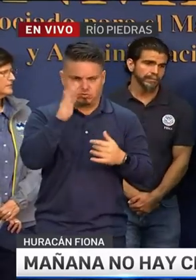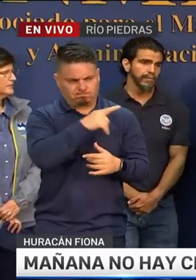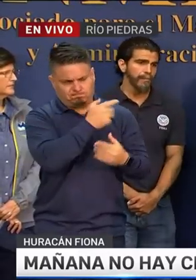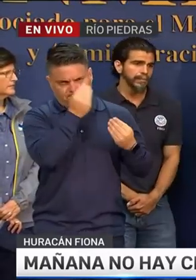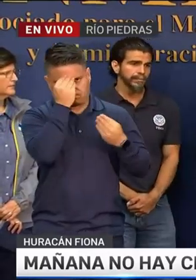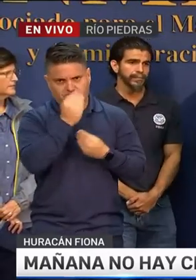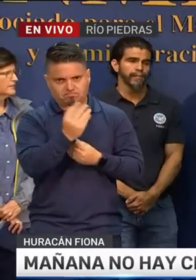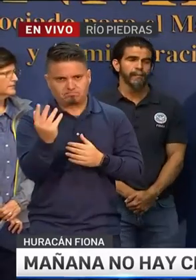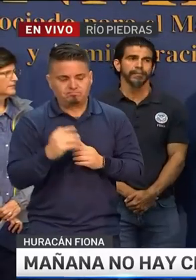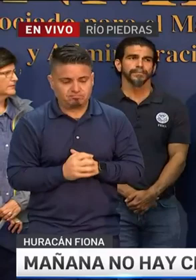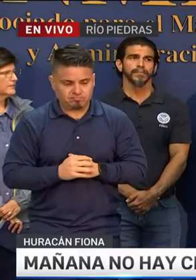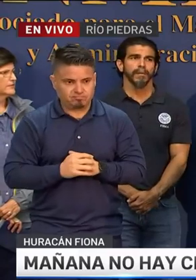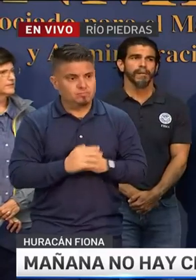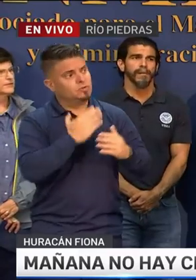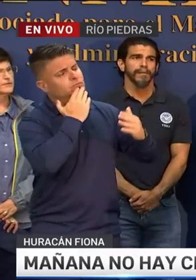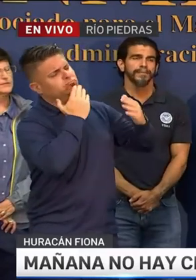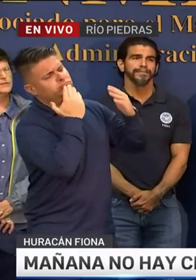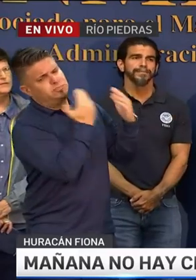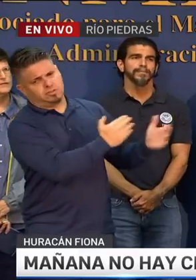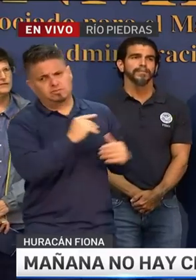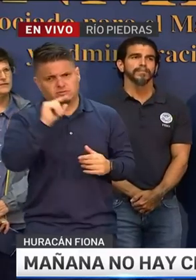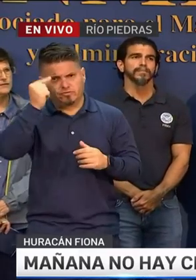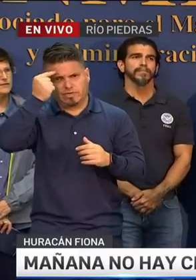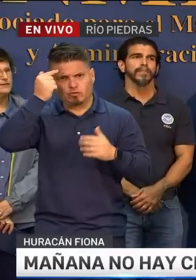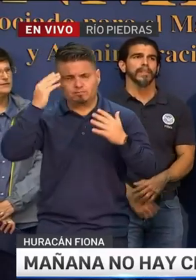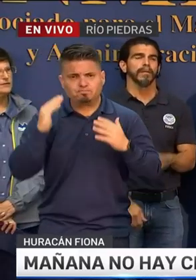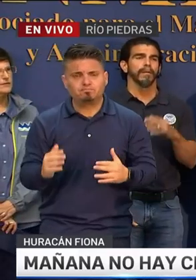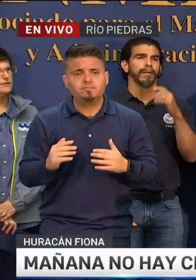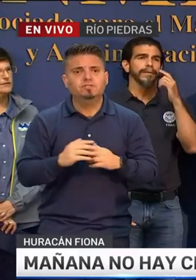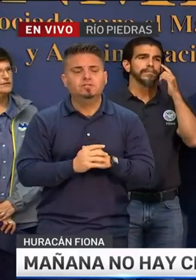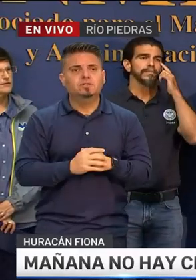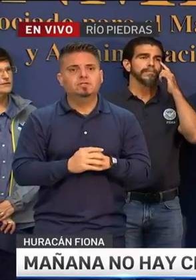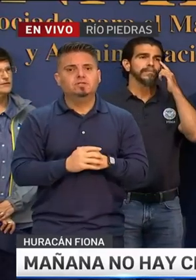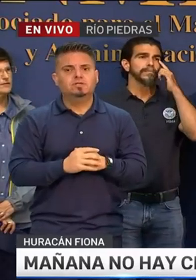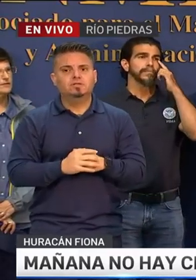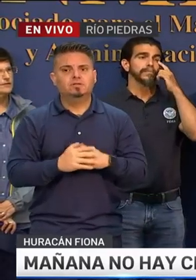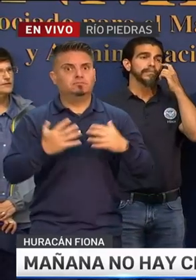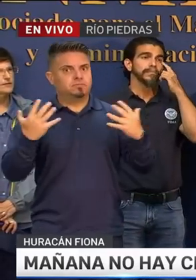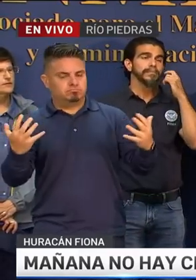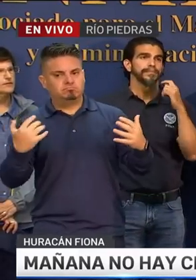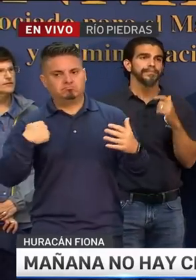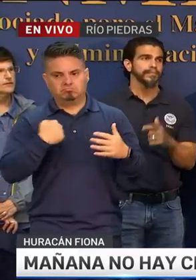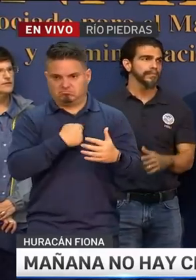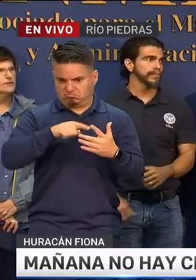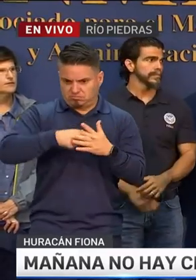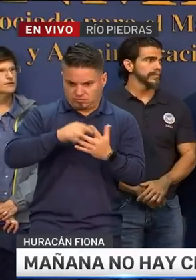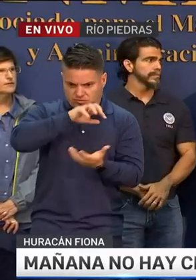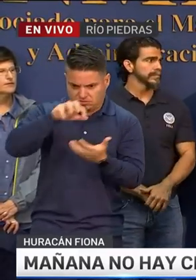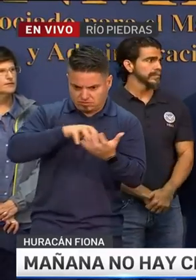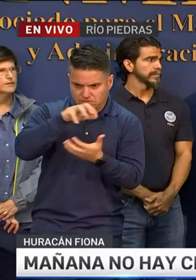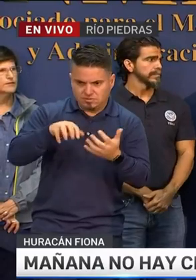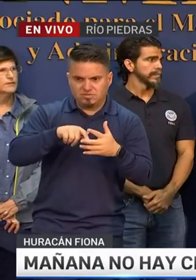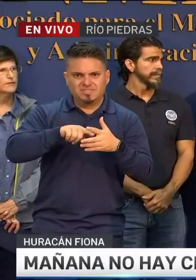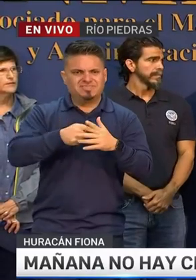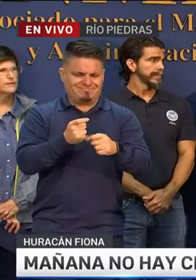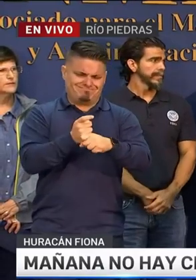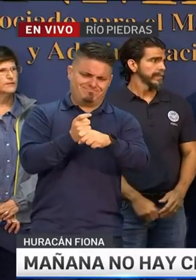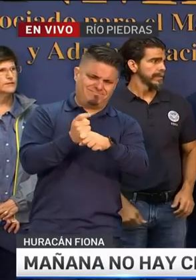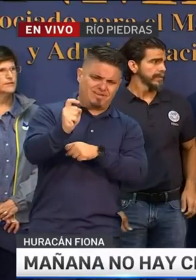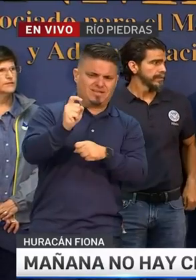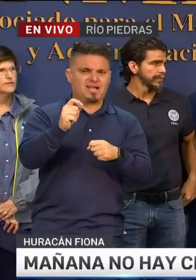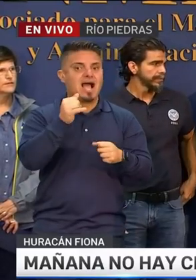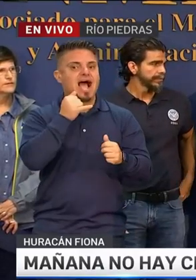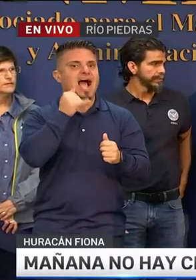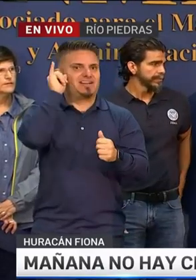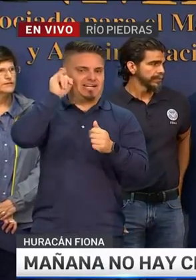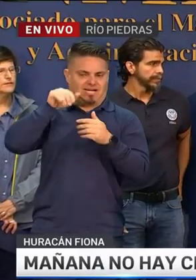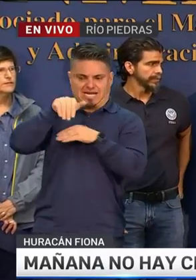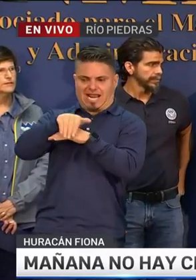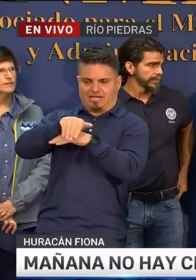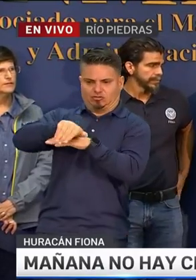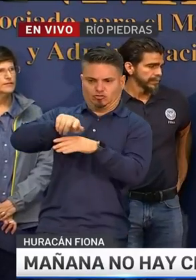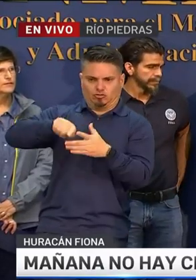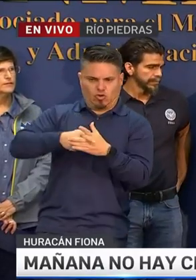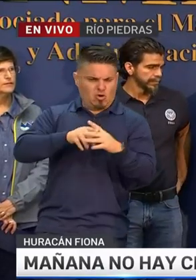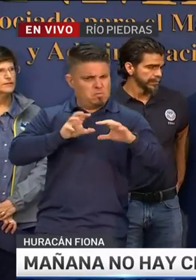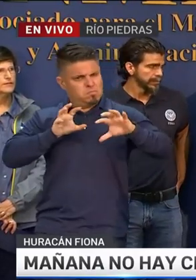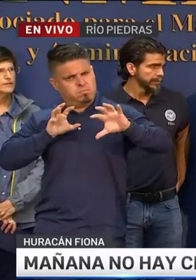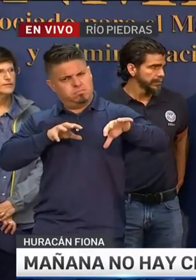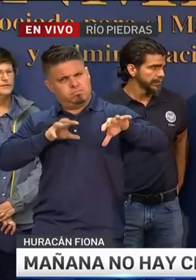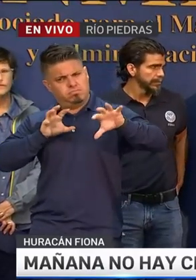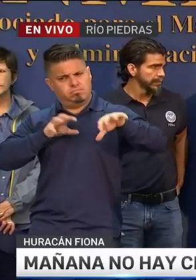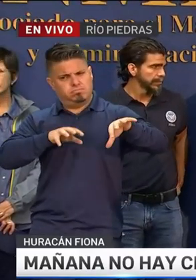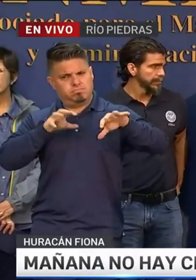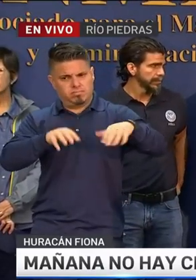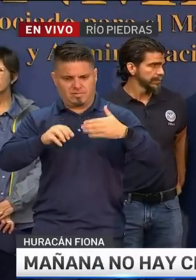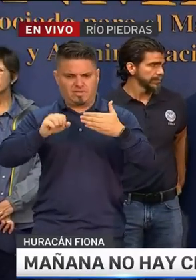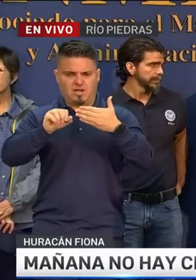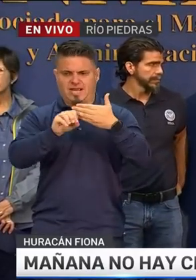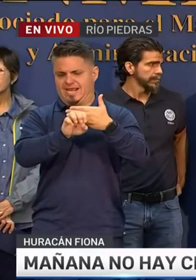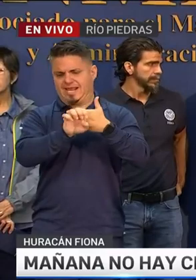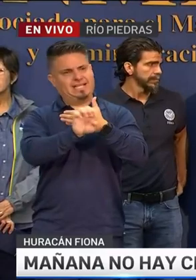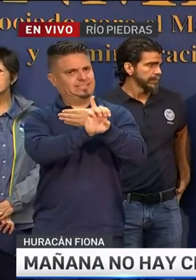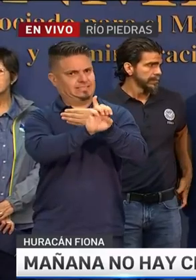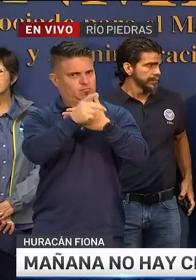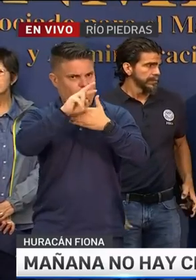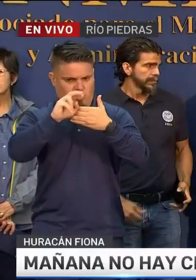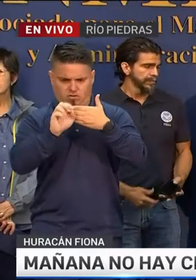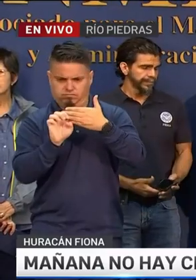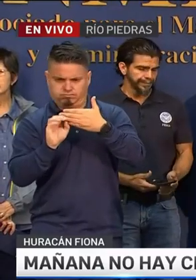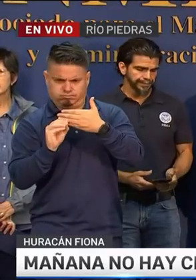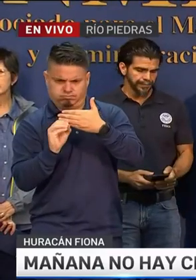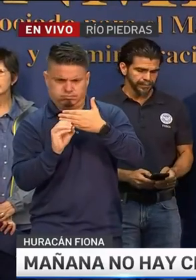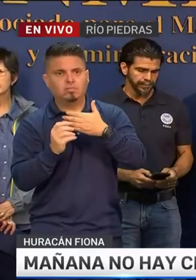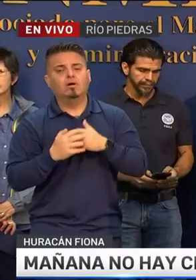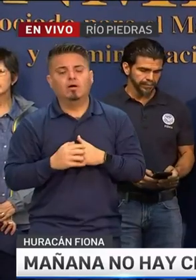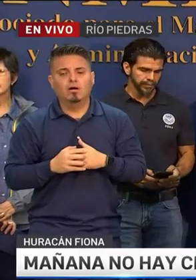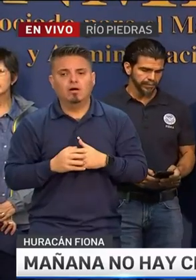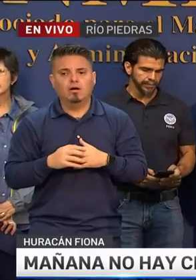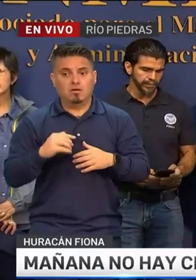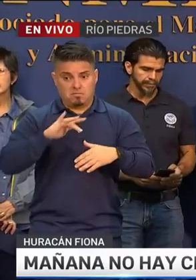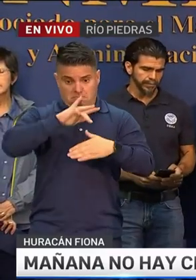NOS ESTÁ IMPACTANDO EL SISTEMA